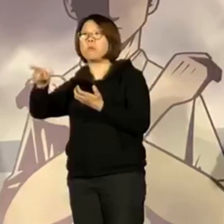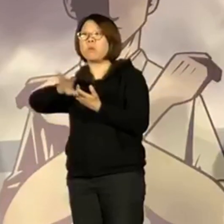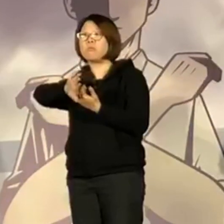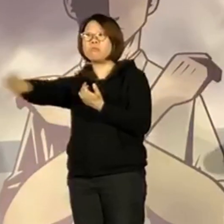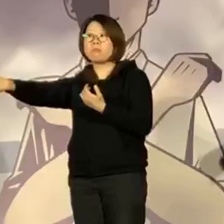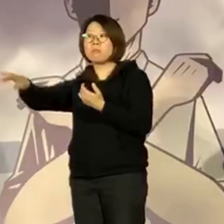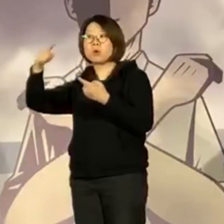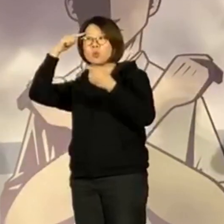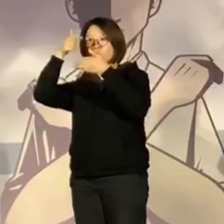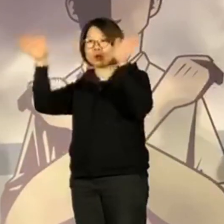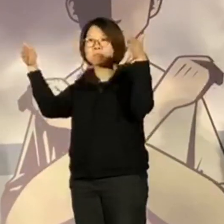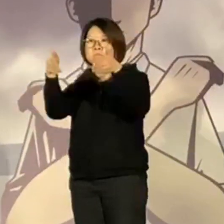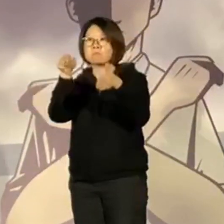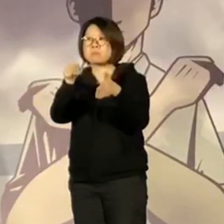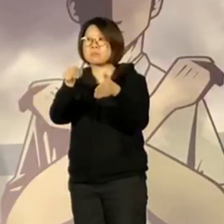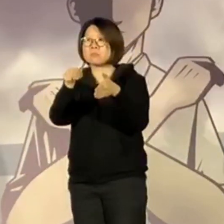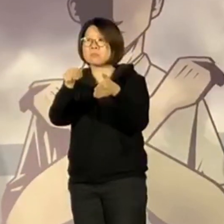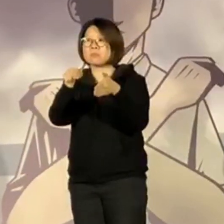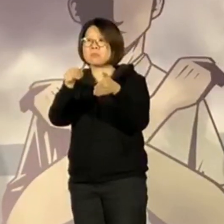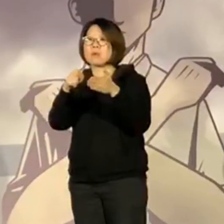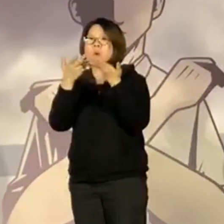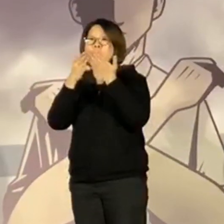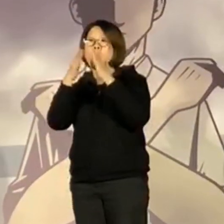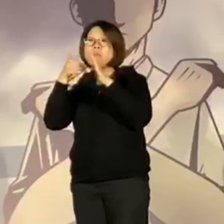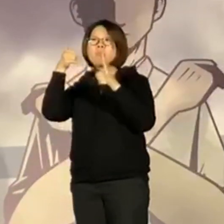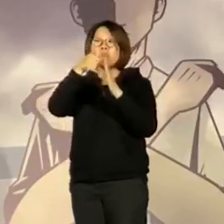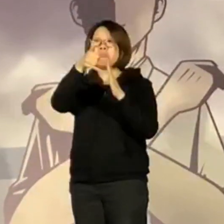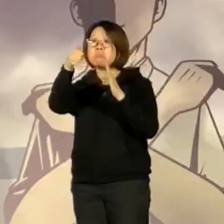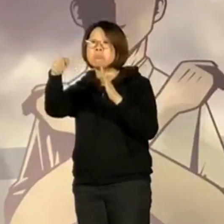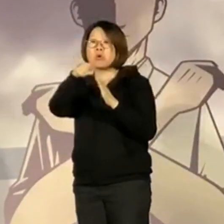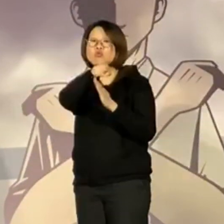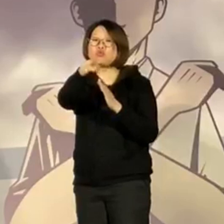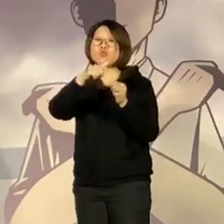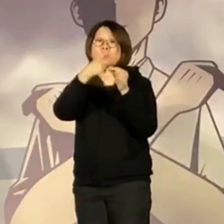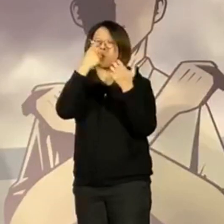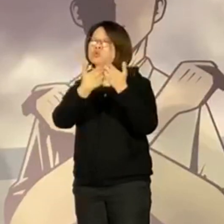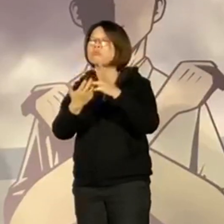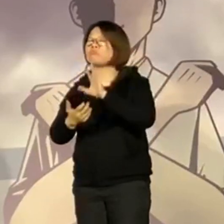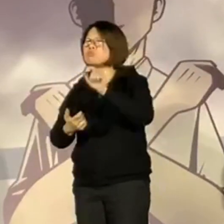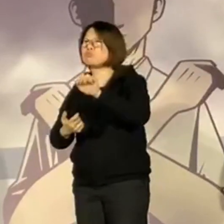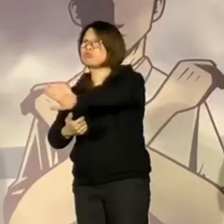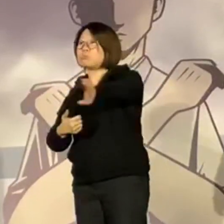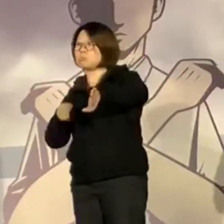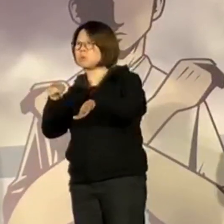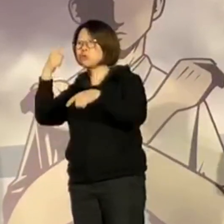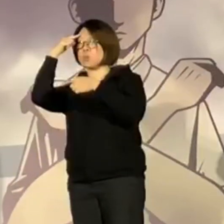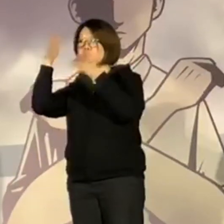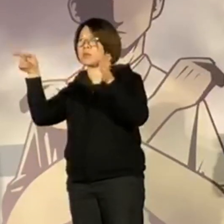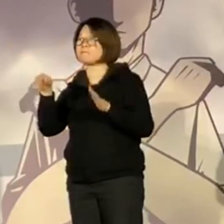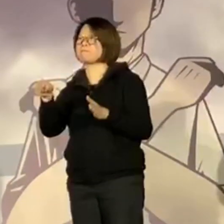督學 視學有另外一批的官員 背後的理念就是 其實是兩個不同的專業